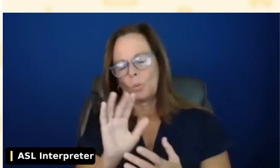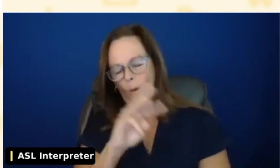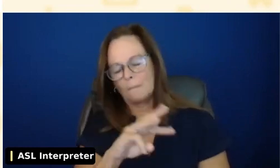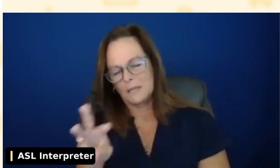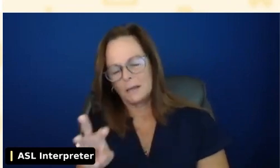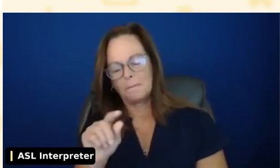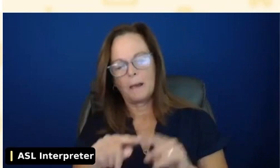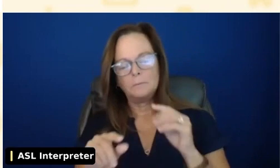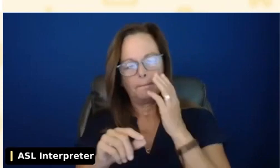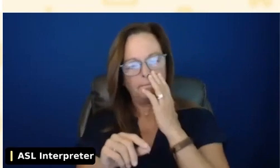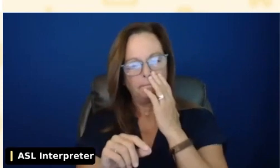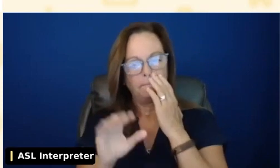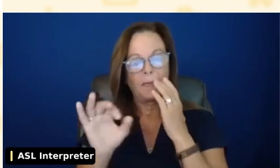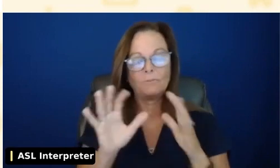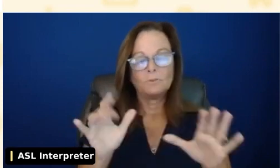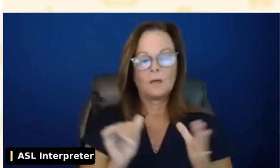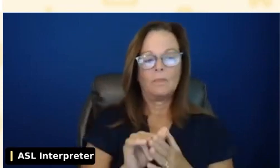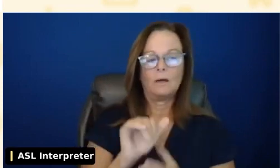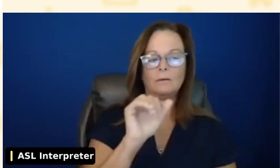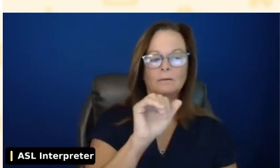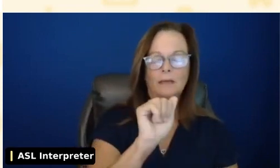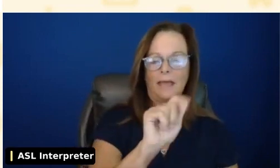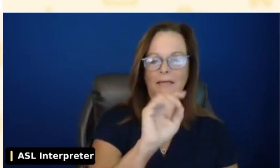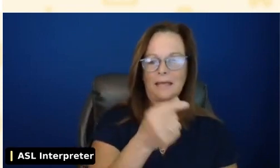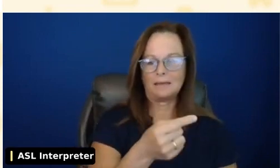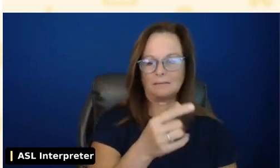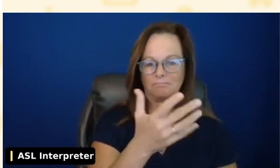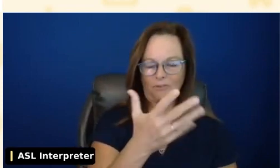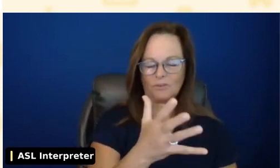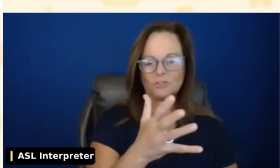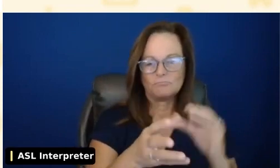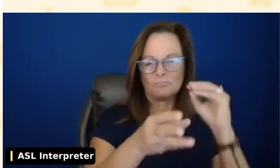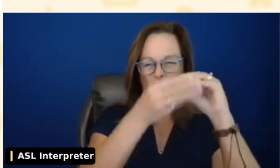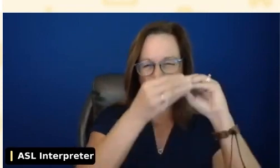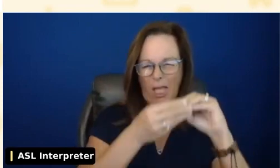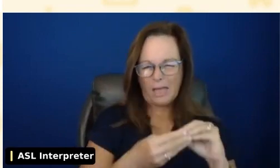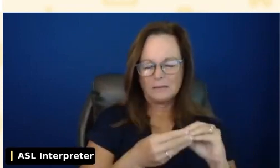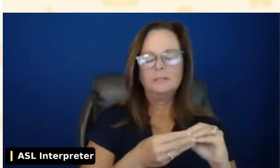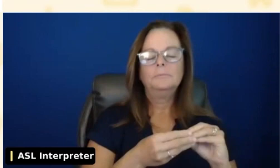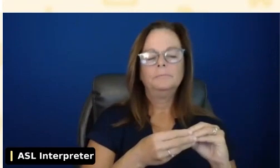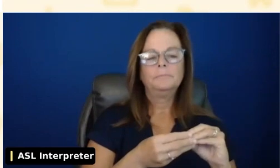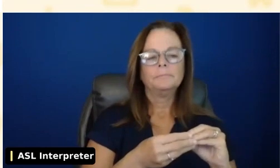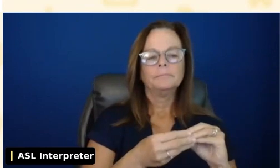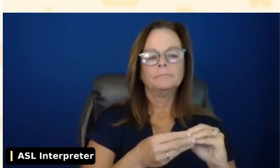Pero si has hecho la parte ATAG, y te aseguraste de que has aplicado todos estos elementos al contenido que estás ofreciendo,